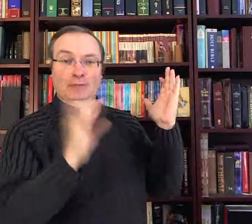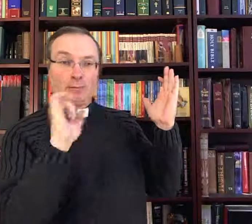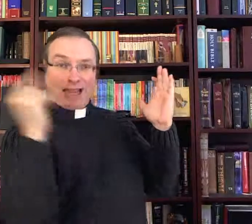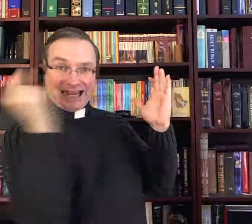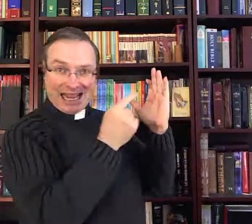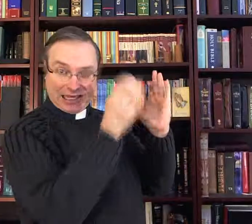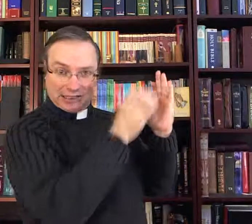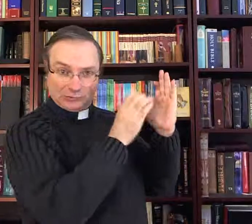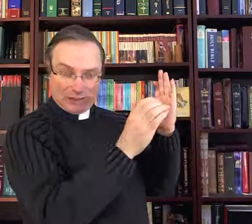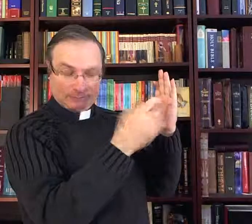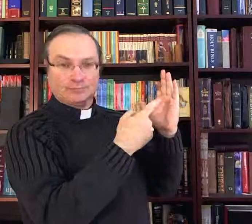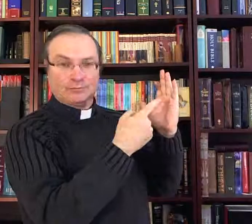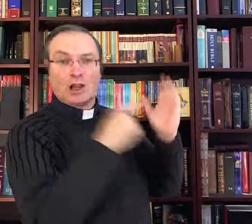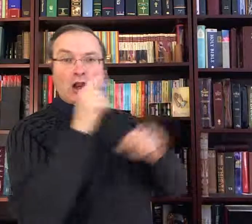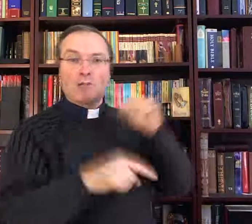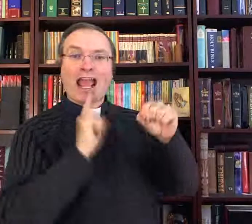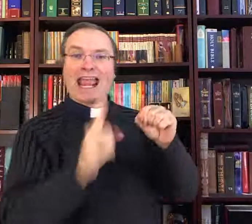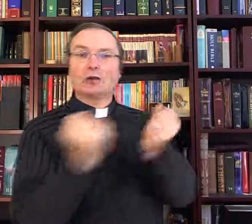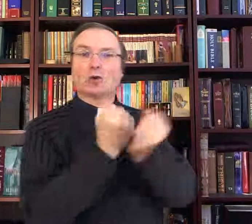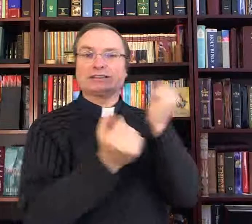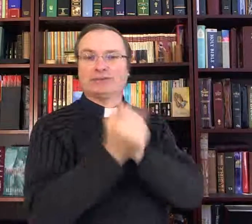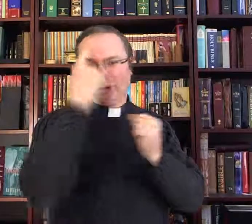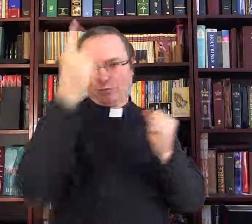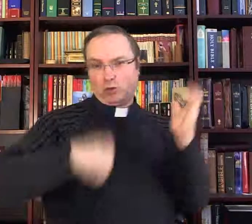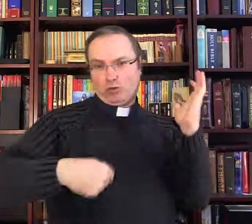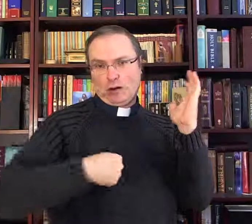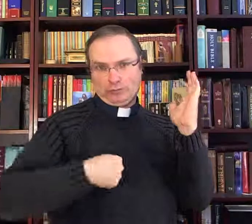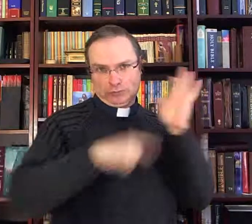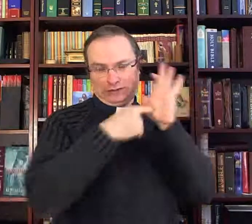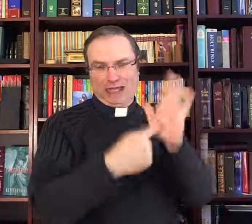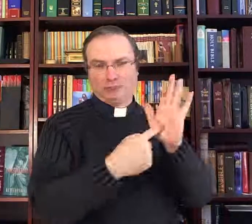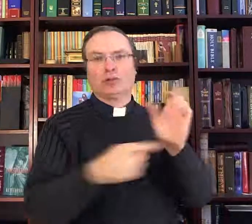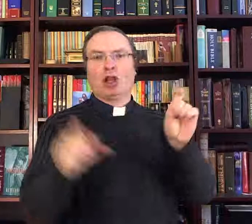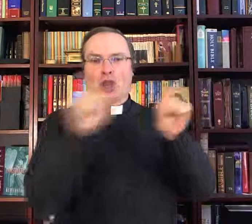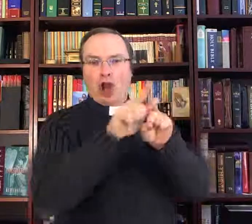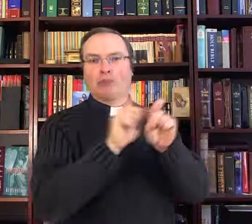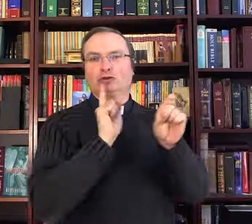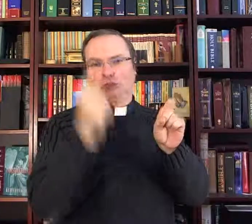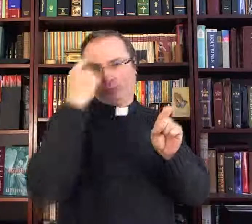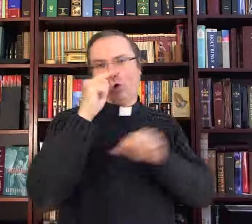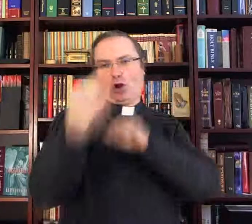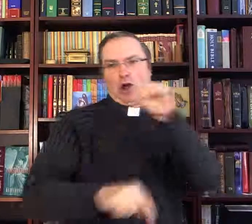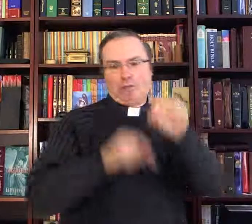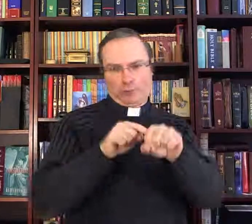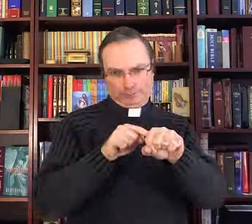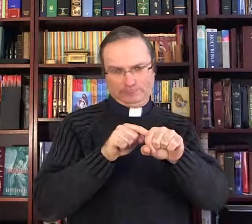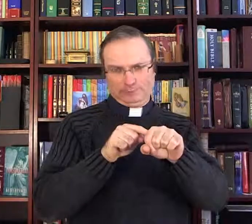Par elle (la croix) le monde est crucifié pour moi, (image) comme je le suis pour le monde.